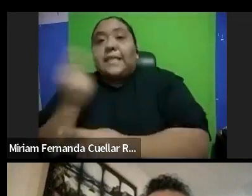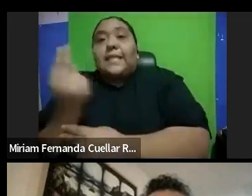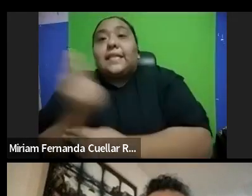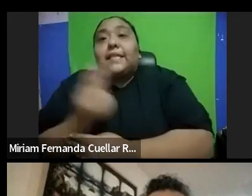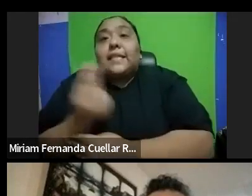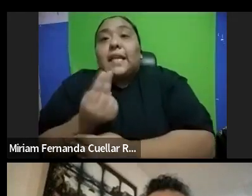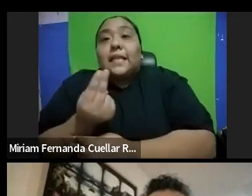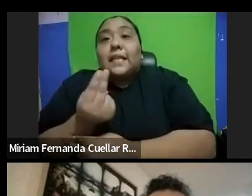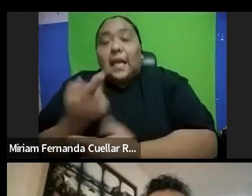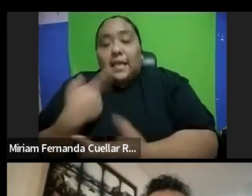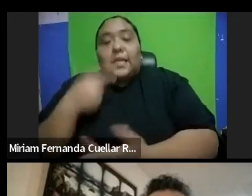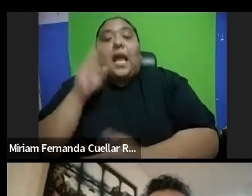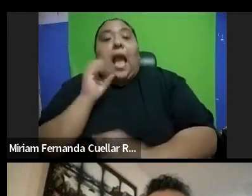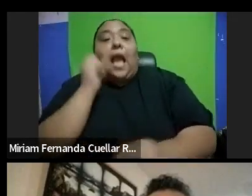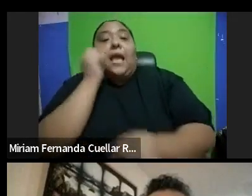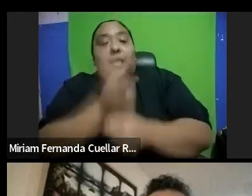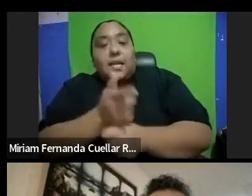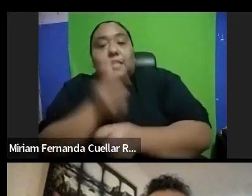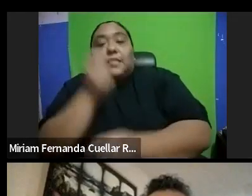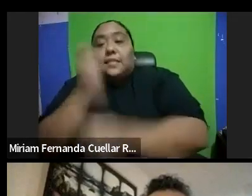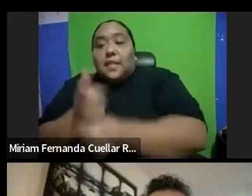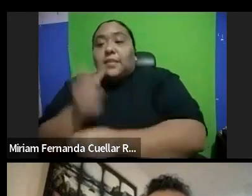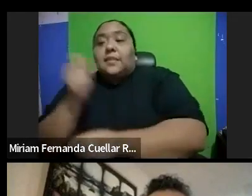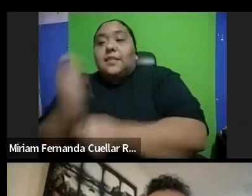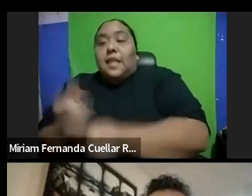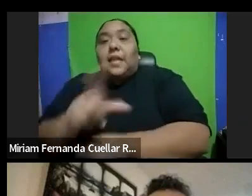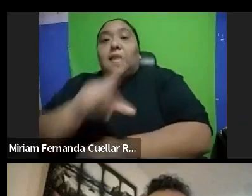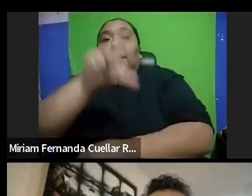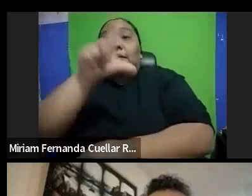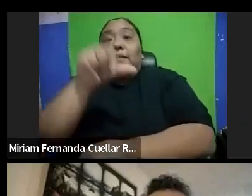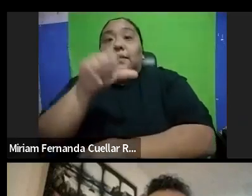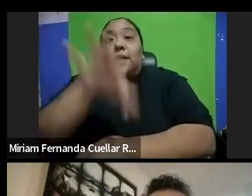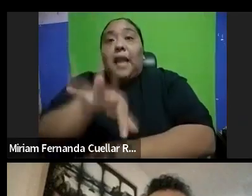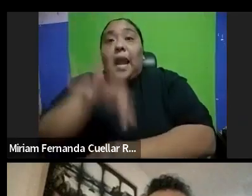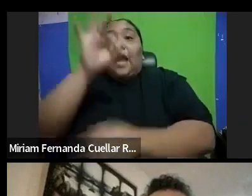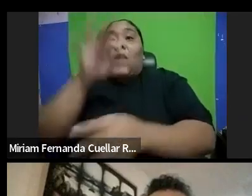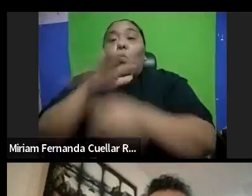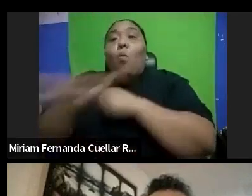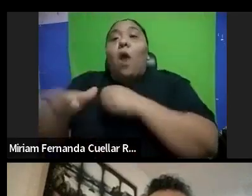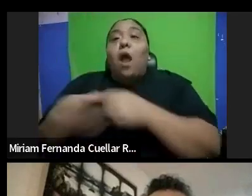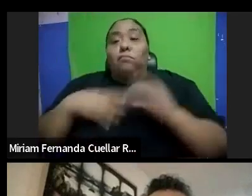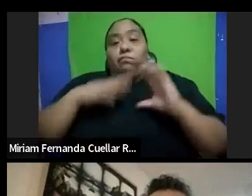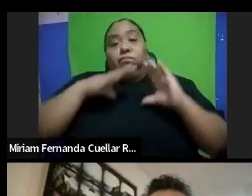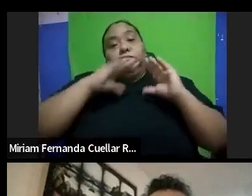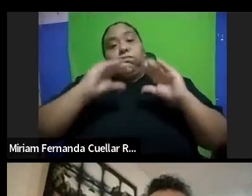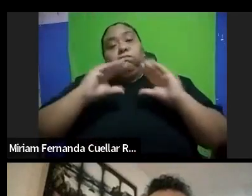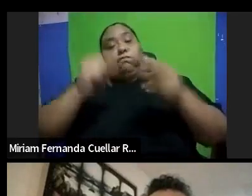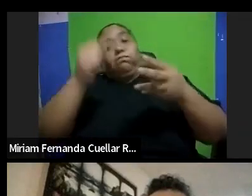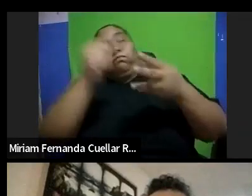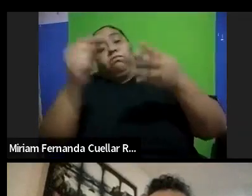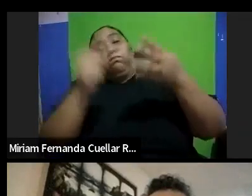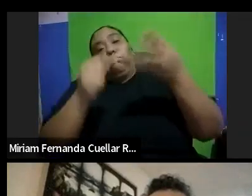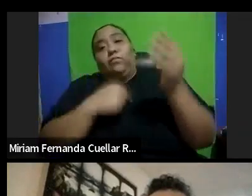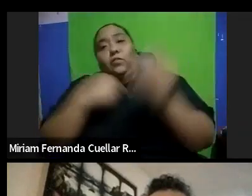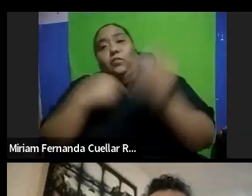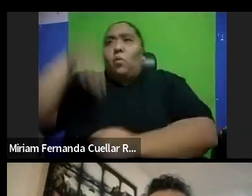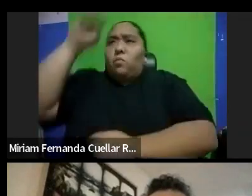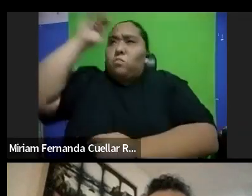aparte es y a partir de las necesidades de elegir de elegir el conocimiento son los que se van qué conocimiento son los que se van a Enseñar en entonces si yo